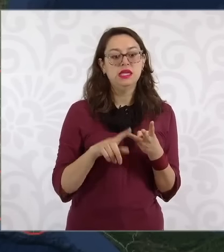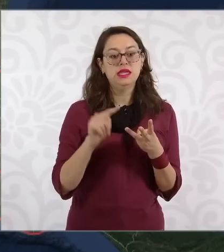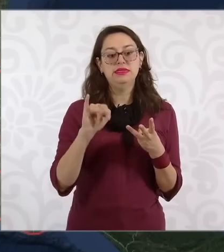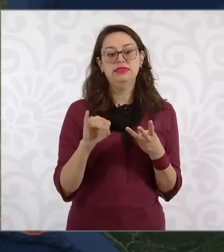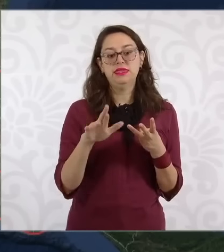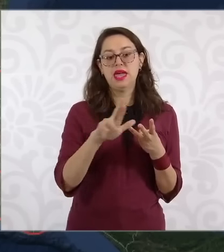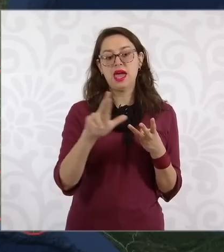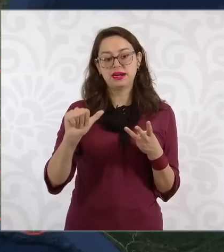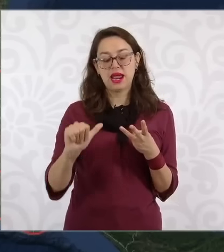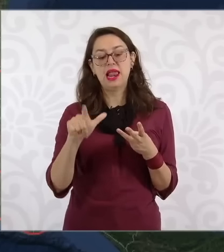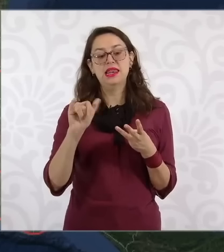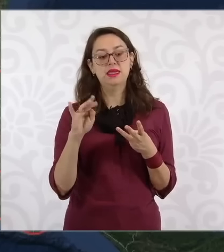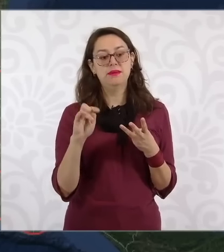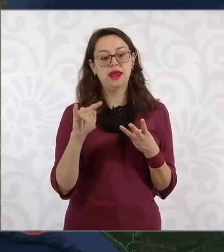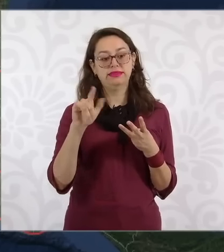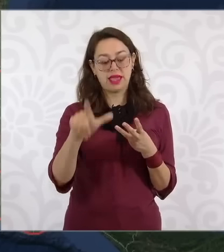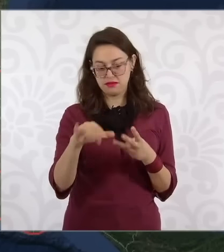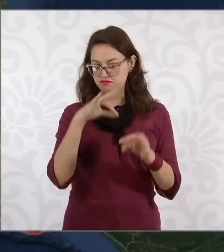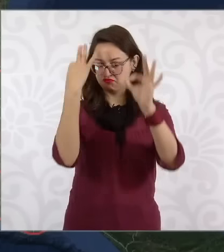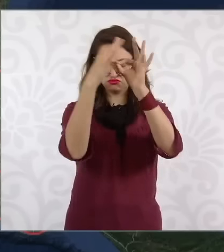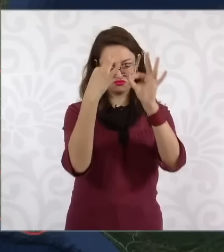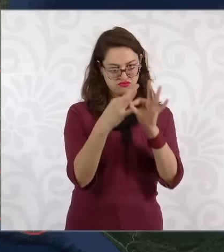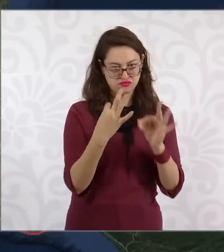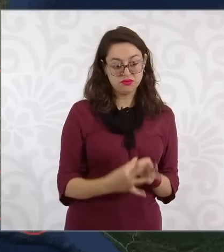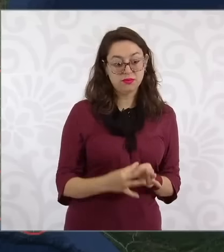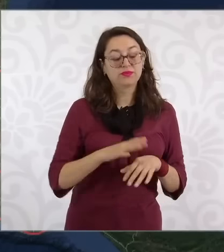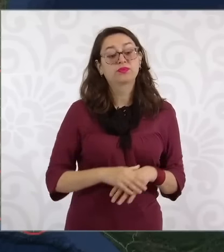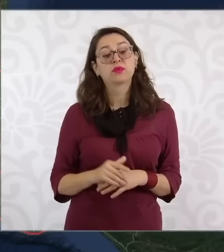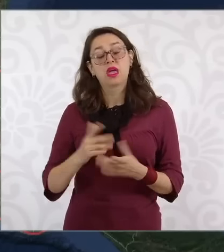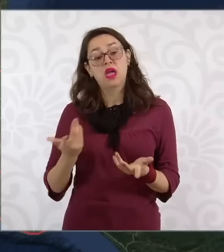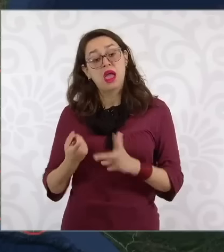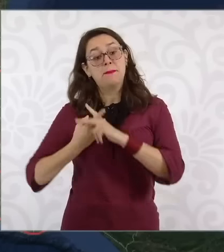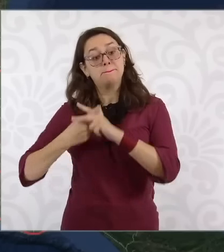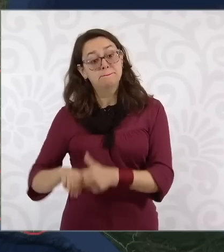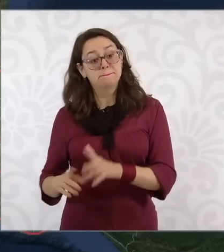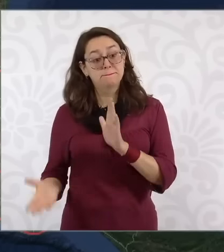Tamasunchale, Huejutla, Macuspanes, Escárceegga, Salina Cruz, Cihuatanejo, Tolucas y Guateneja,